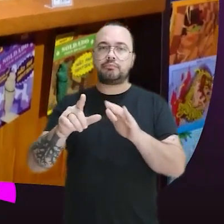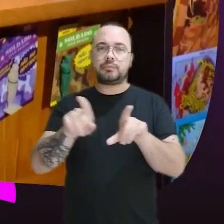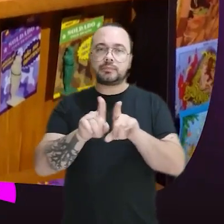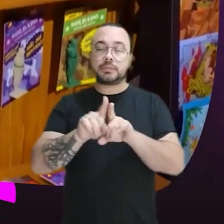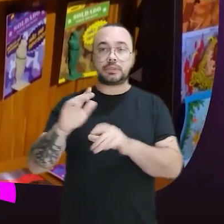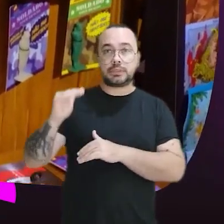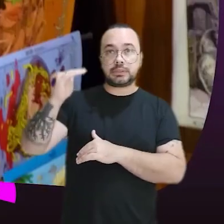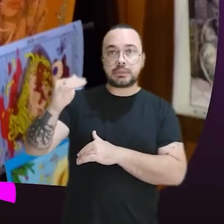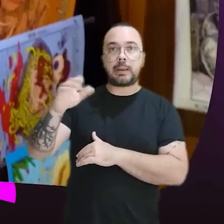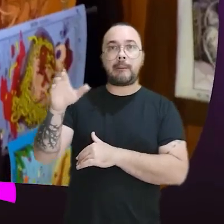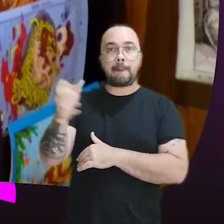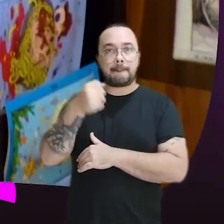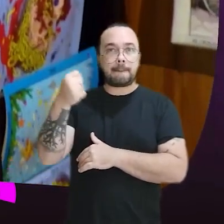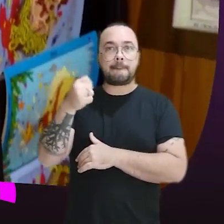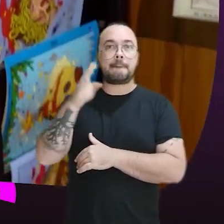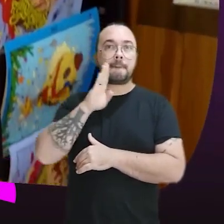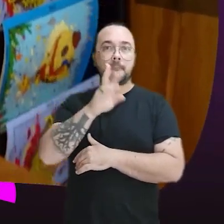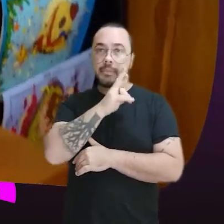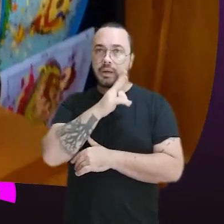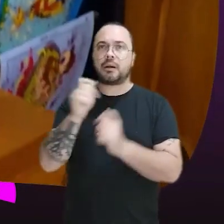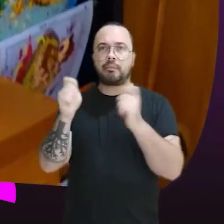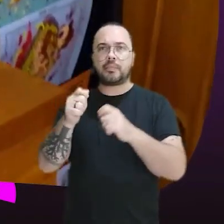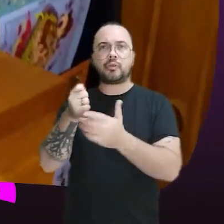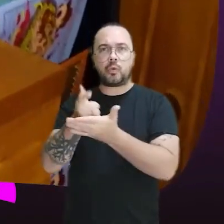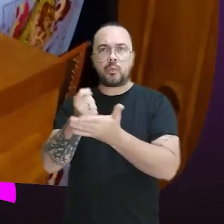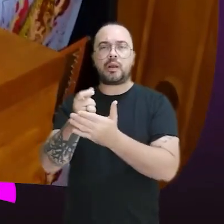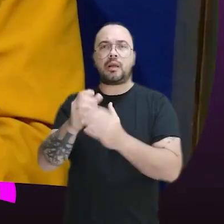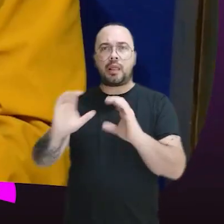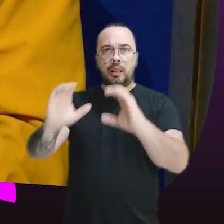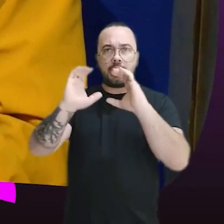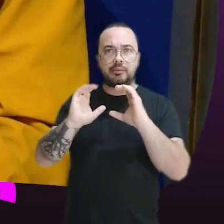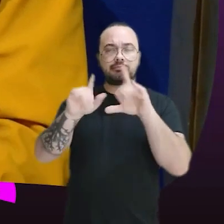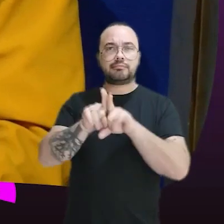onde os clientes podem comprar alguma bebida ou lanche também que a gente serve, a gente tem ingresso individual e combo.